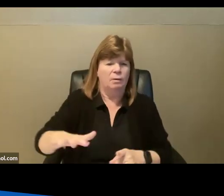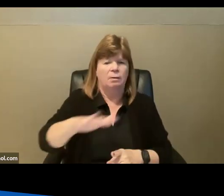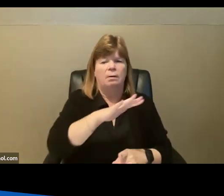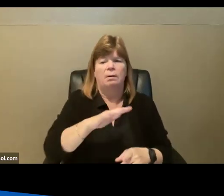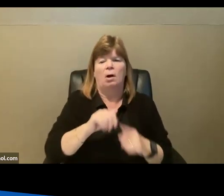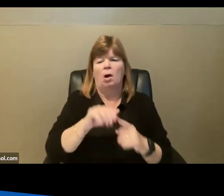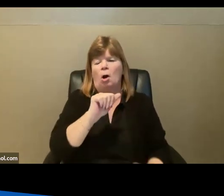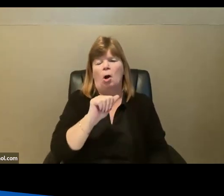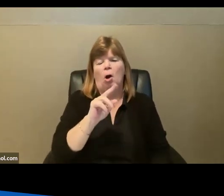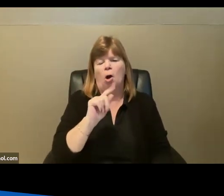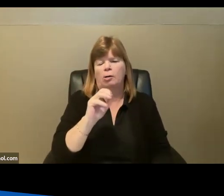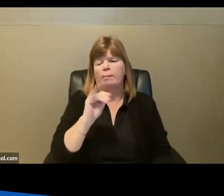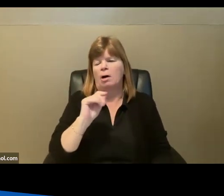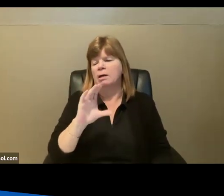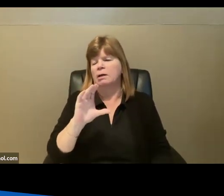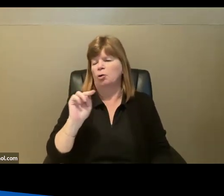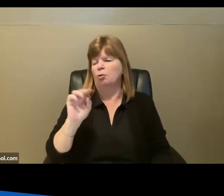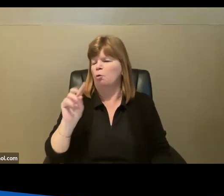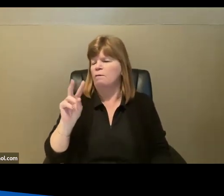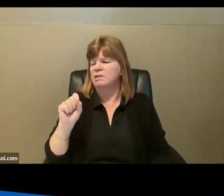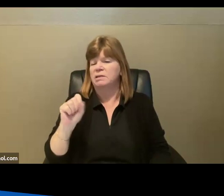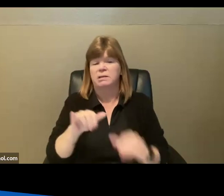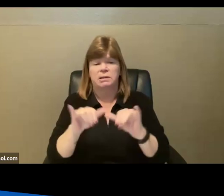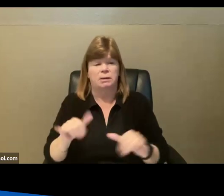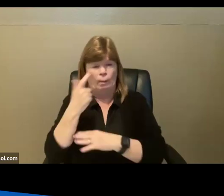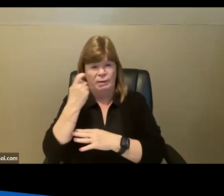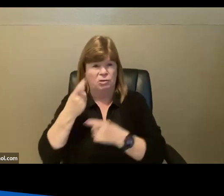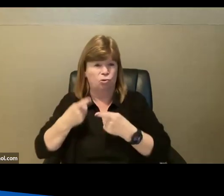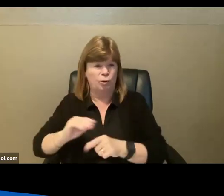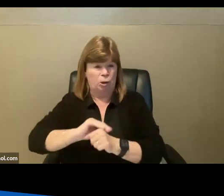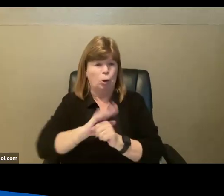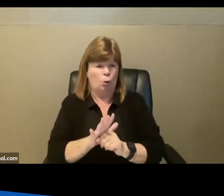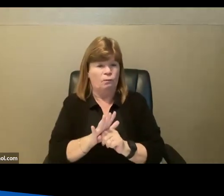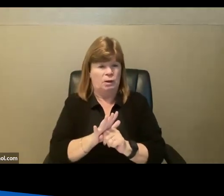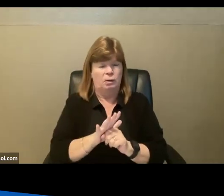nervioso autónomo porque durante el COVID, hemos hablado mucho sobre